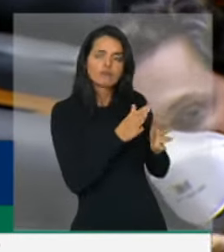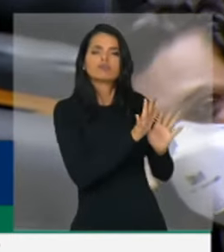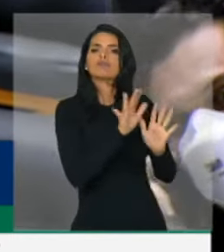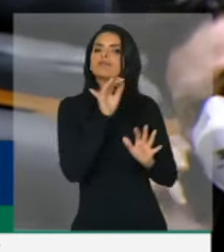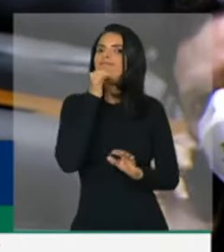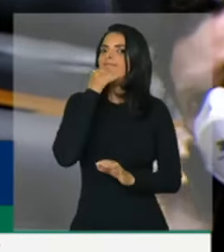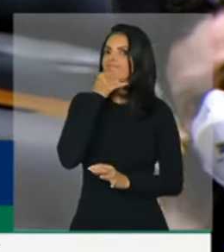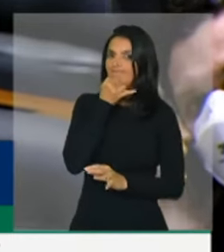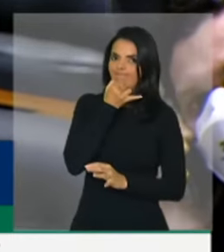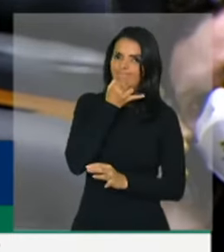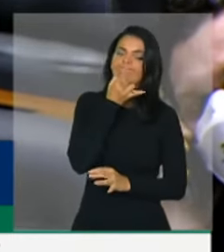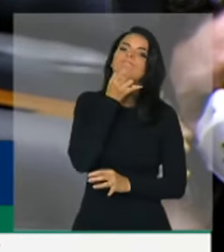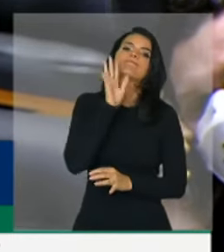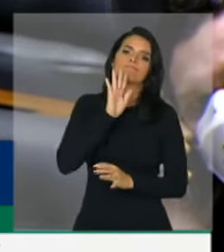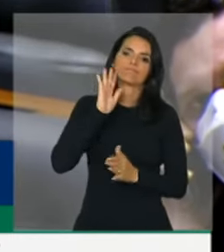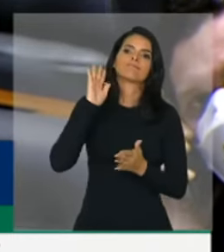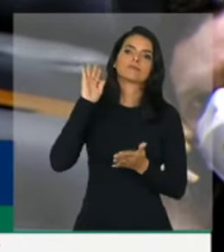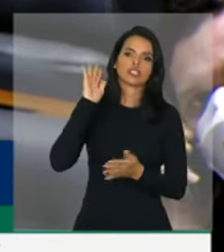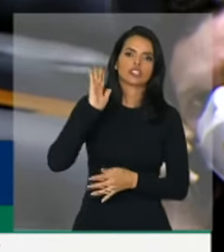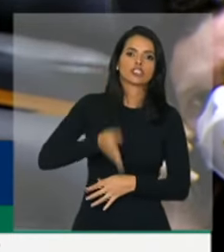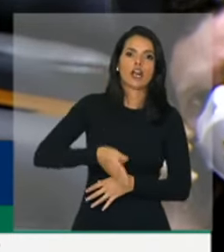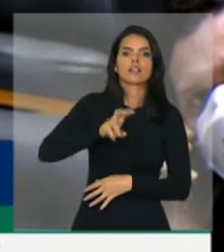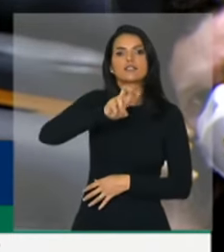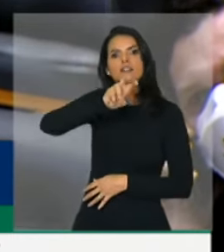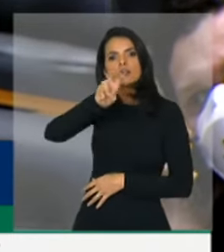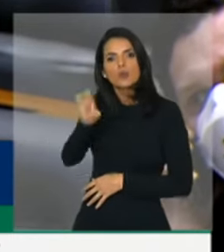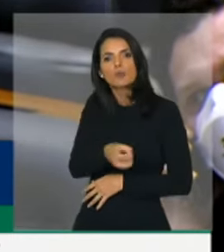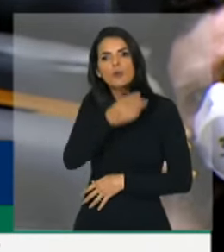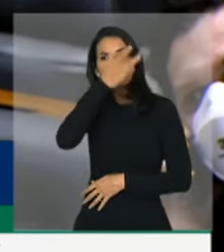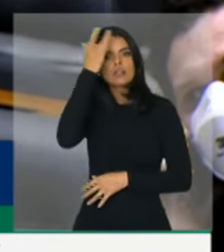LEVOU A CINCO MIL PESSOAS NUMA PESSOA DE LEITO DE CTI, VAMOS VOTAR NÃO A ESSE DESTAQUE,